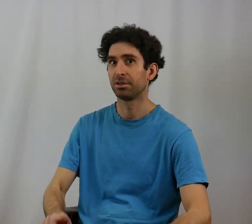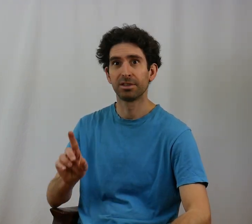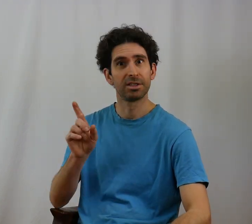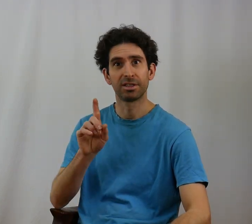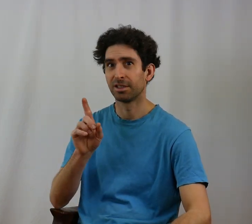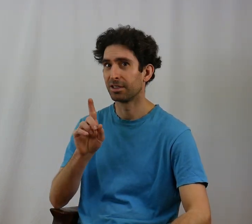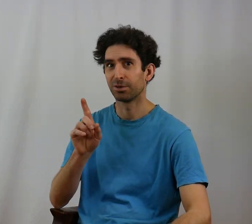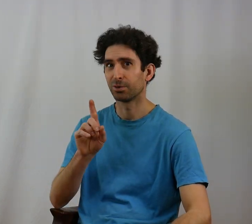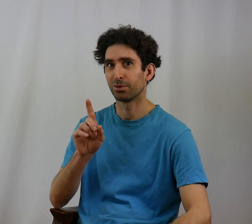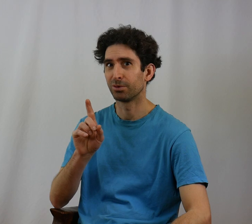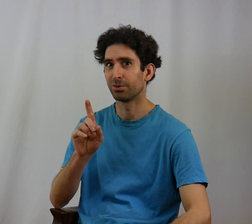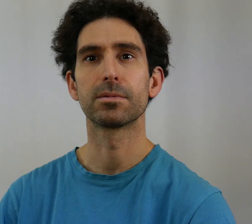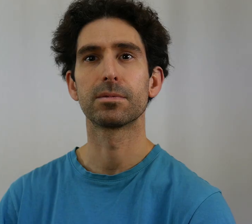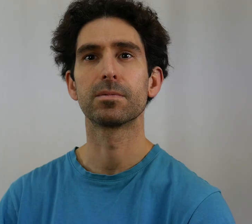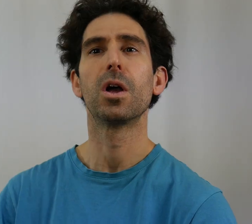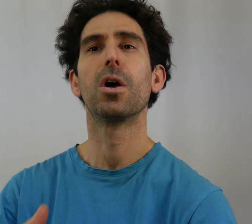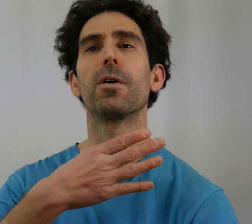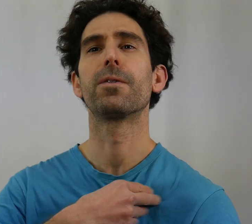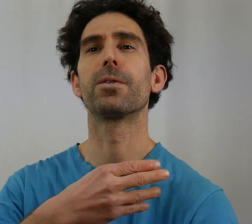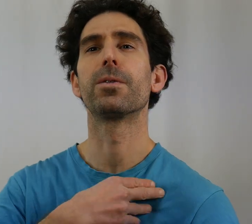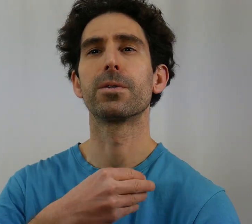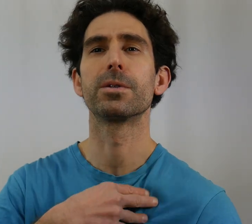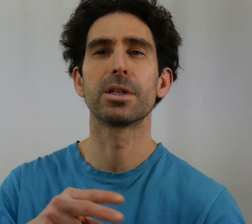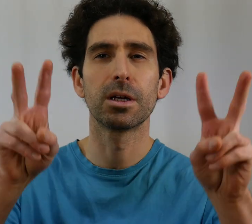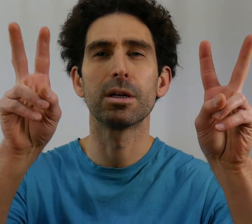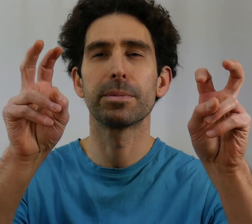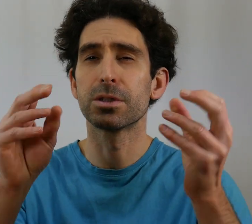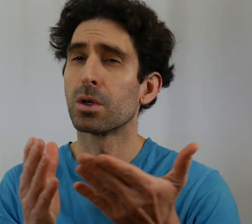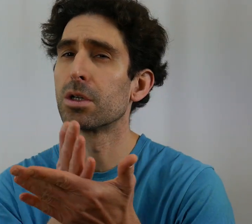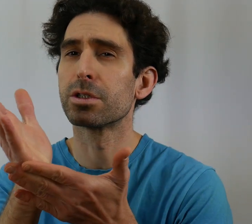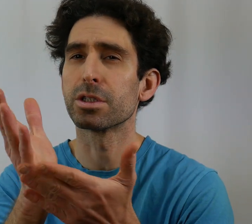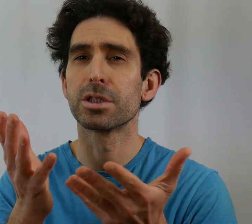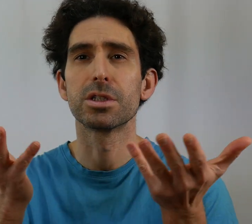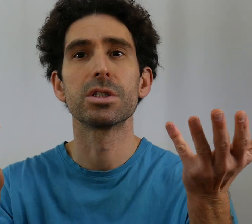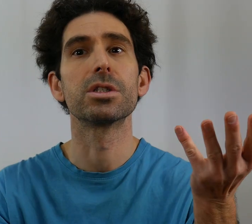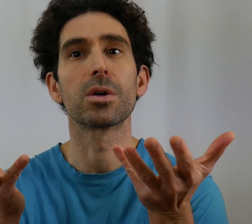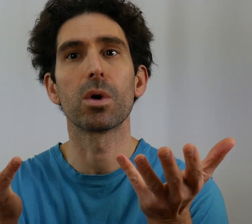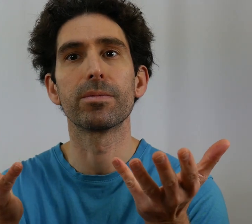Ah non, non... Que veut dire cette expression ?